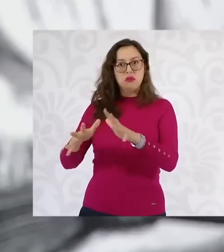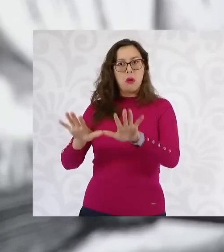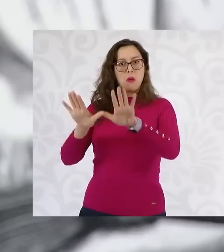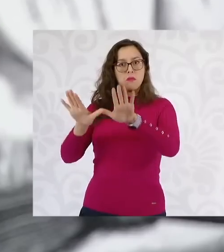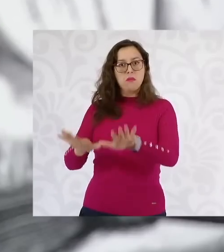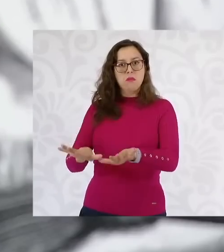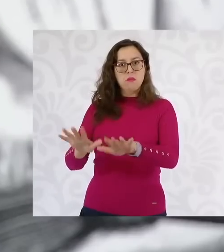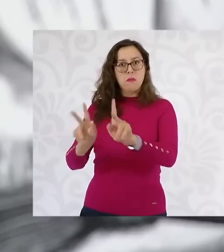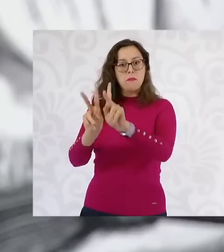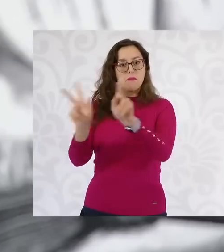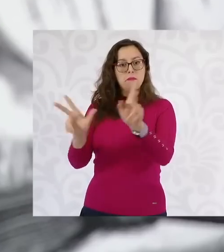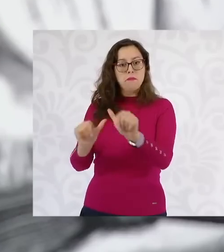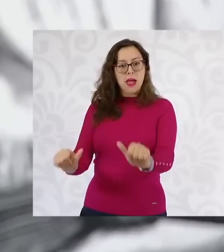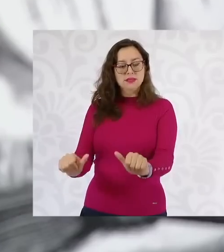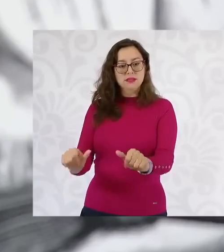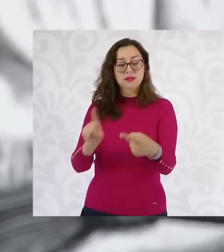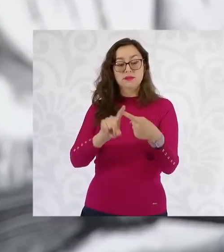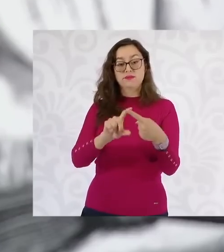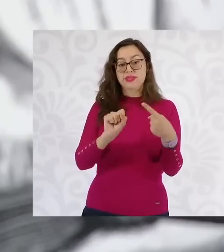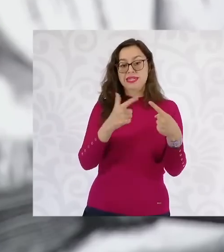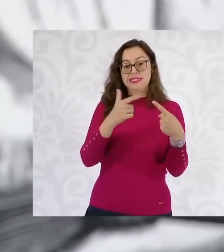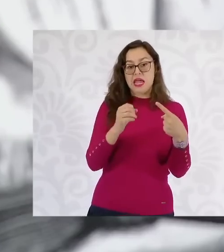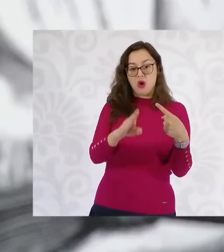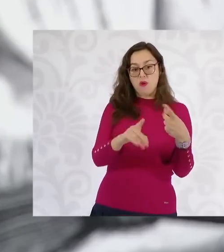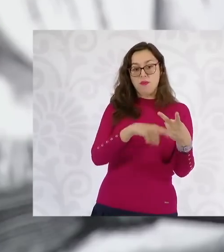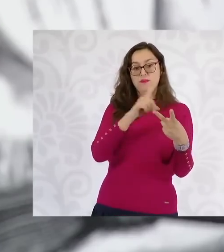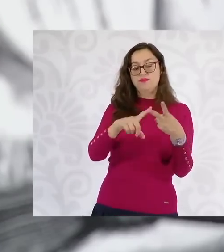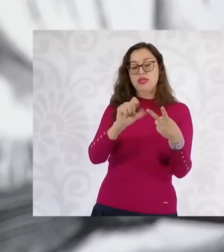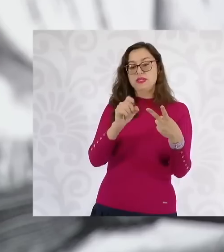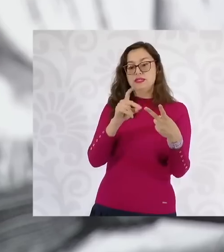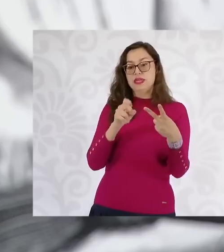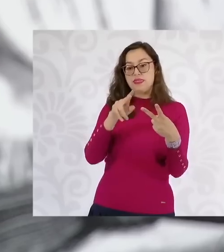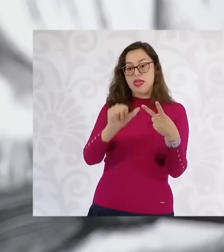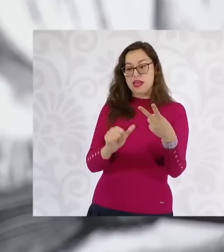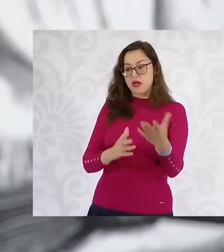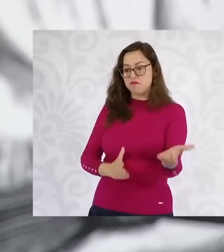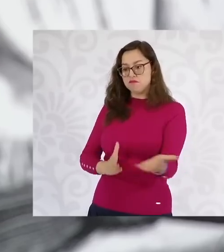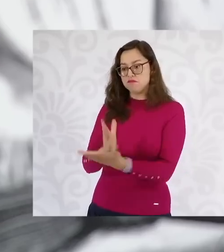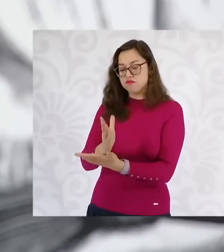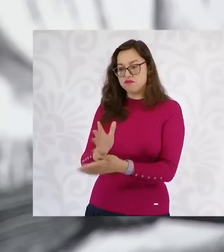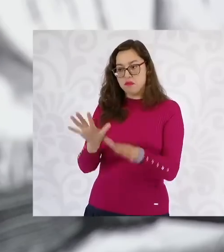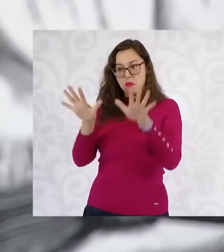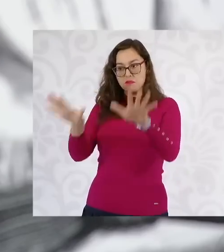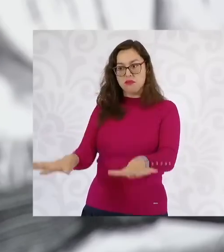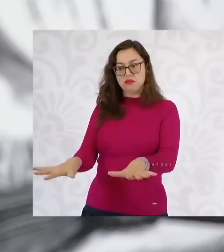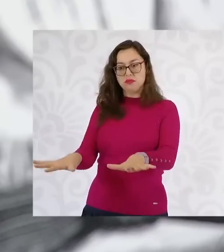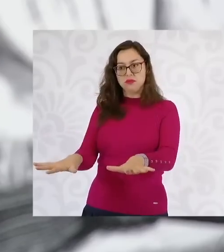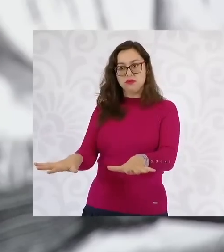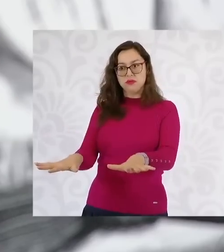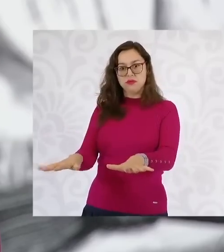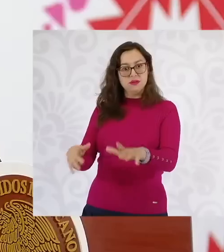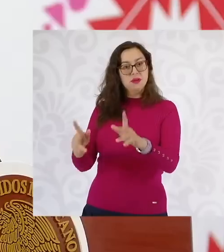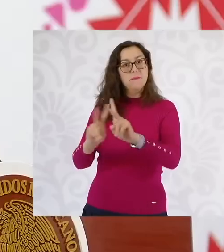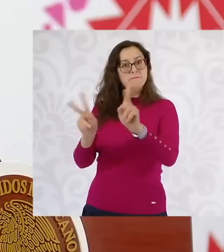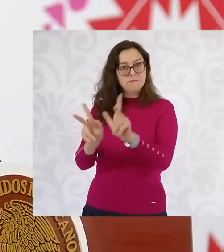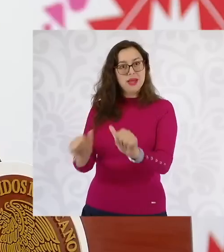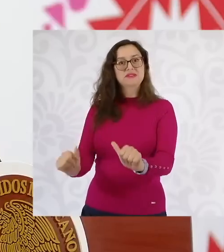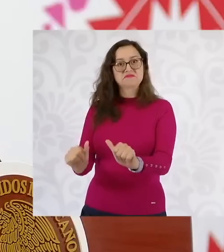de la secretaría de la defensa nacional ahí hay un conflicto entre dos grupos eh que aunque es